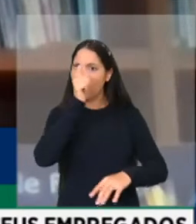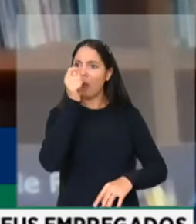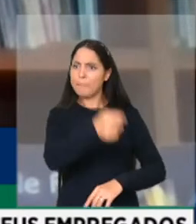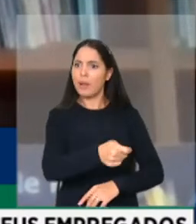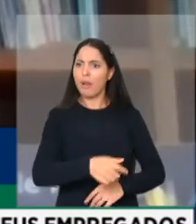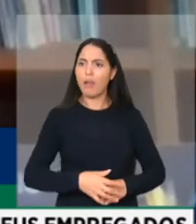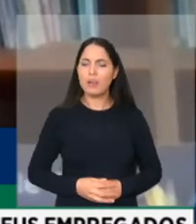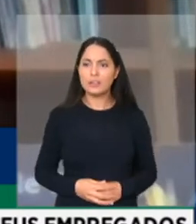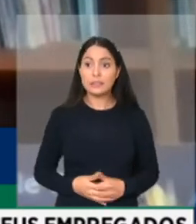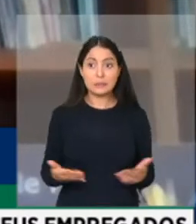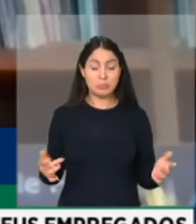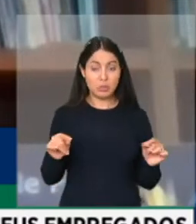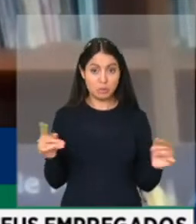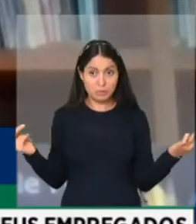5%. SÓ QUE AQUI TEM UMA COISA CHAMA ADA LETALIDADE E A OUTRA